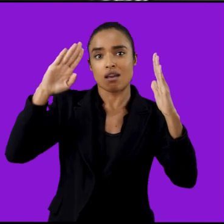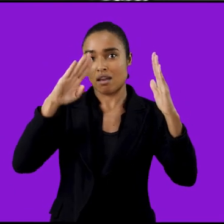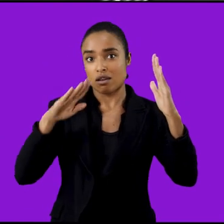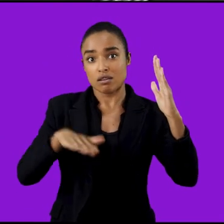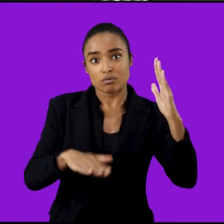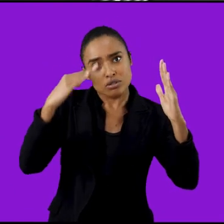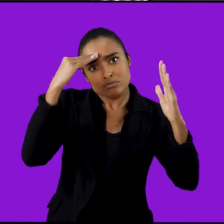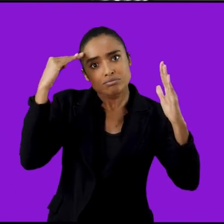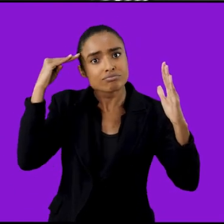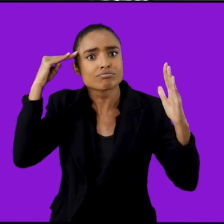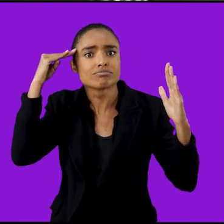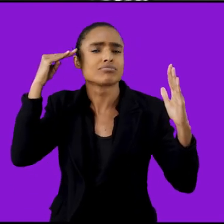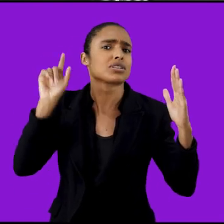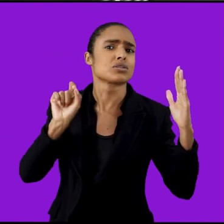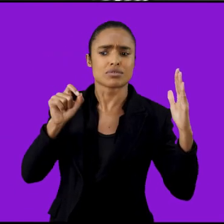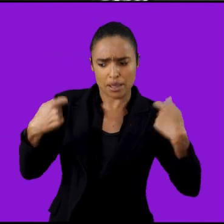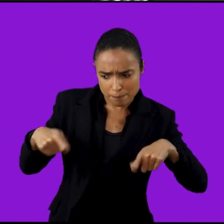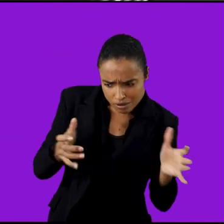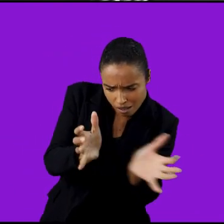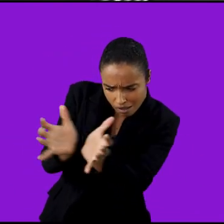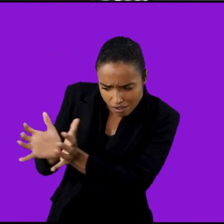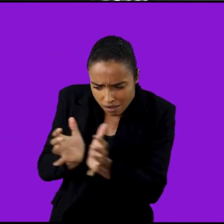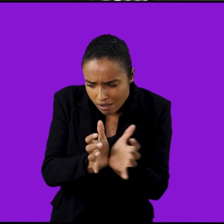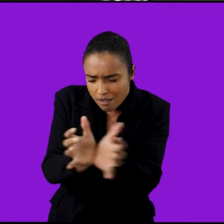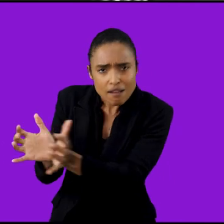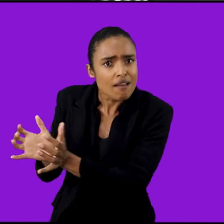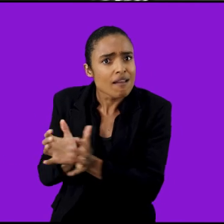É unânime, né? Vários espaços de solidariedade, né?